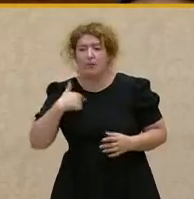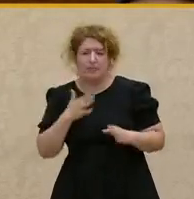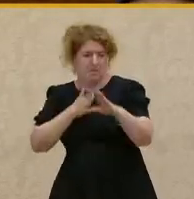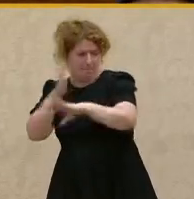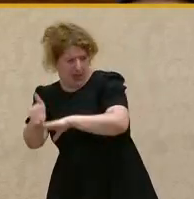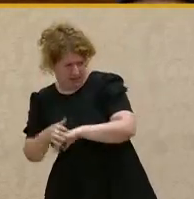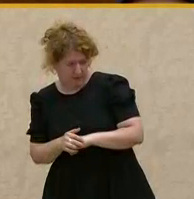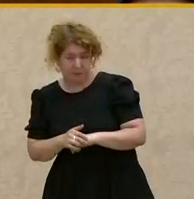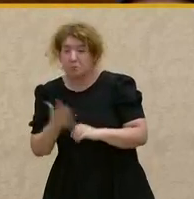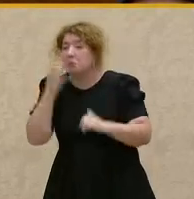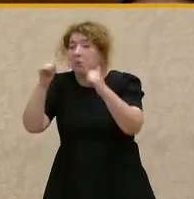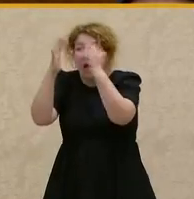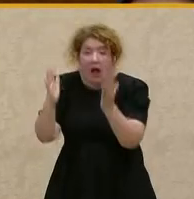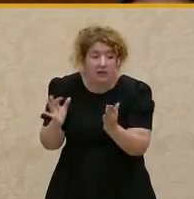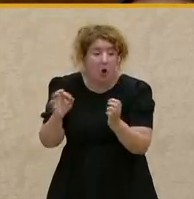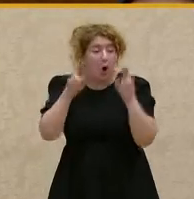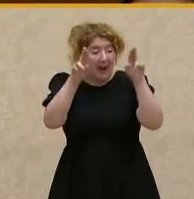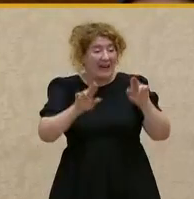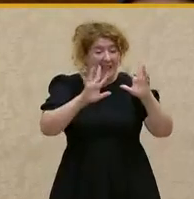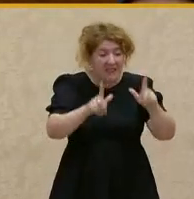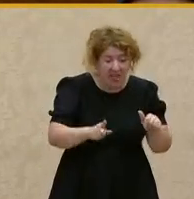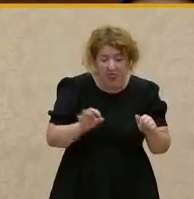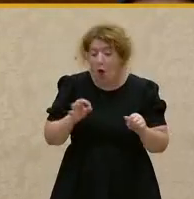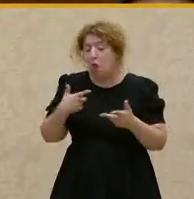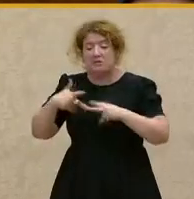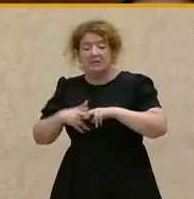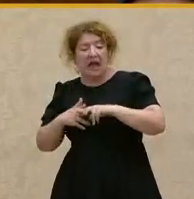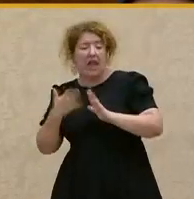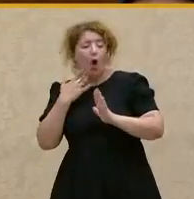sea en el domicilio, sea en la residencia, sea en el taller ocupacional, donde esté